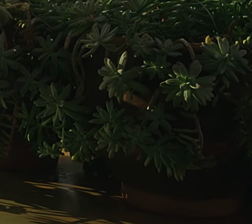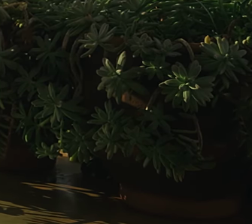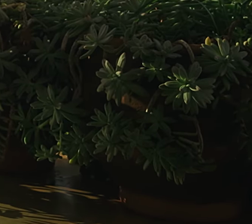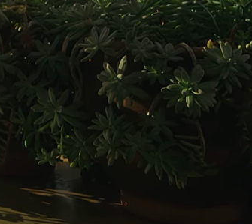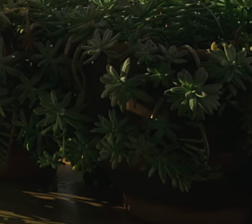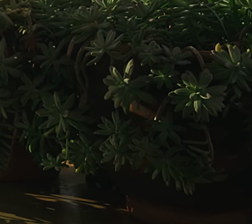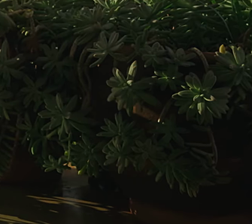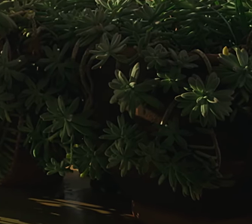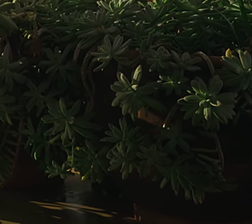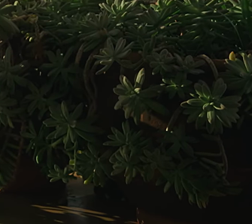Instrumental